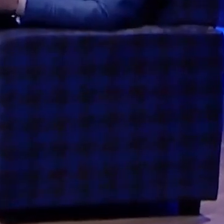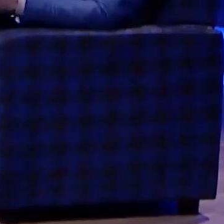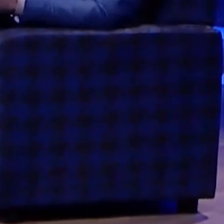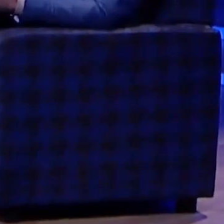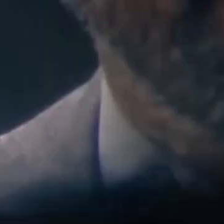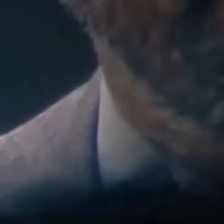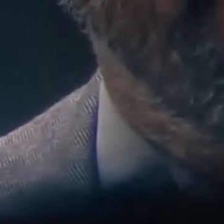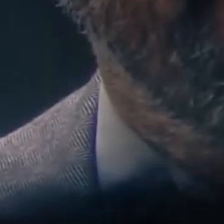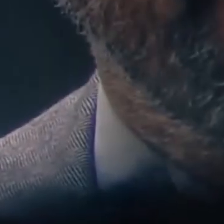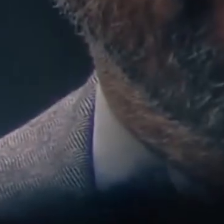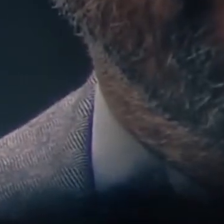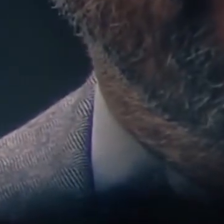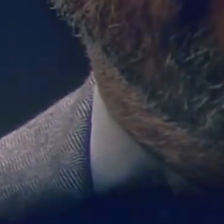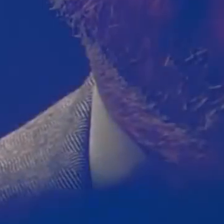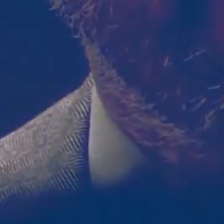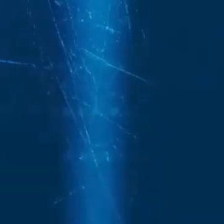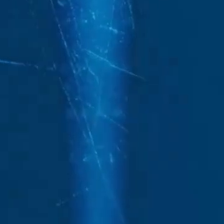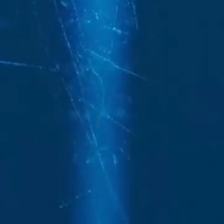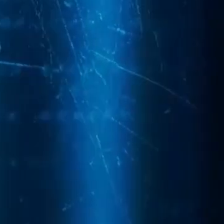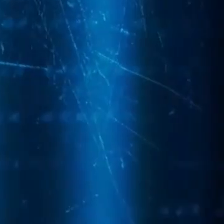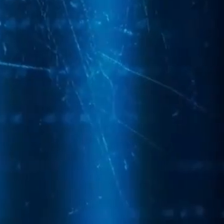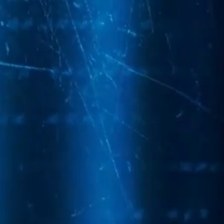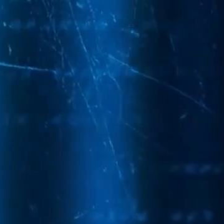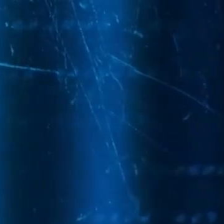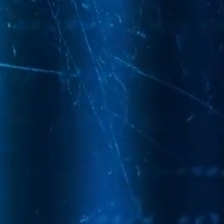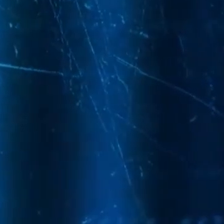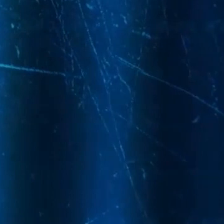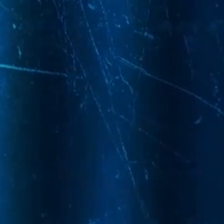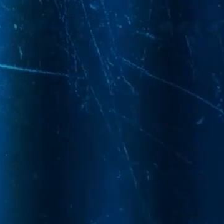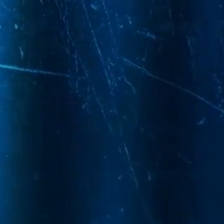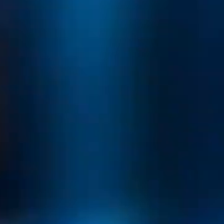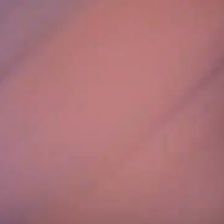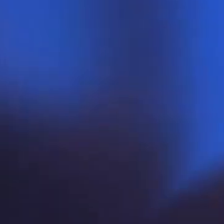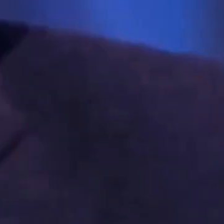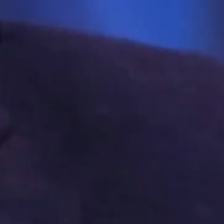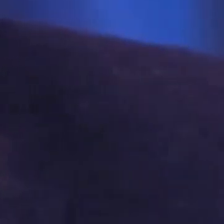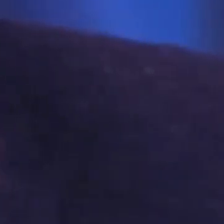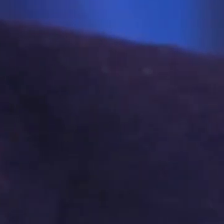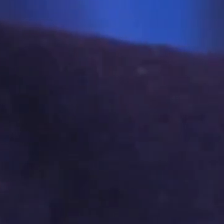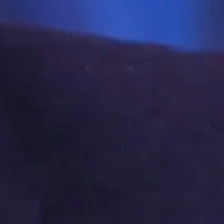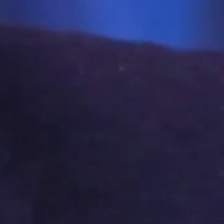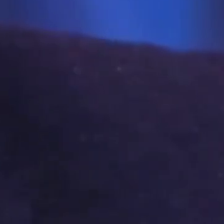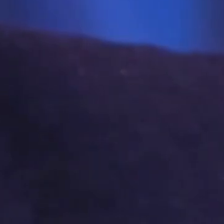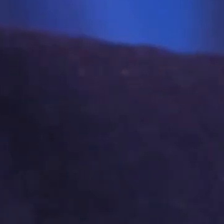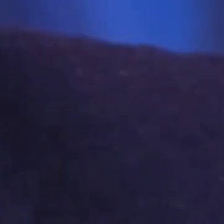программа Владимира легойда и парсуна теперь и на страницах книги творчество серьезно Понято